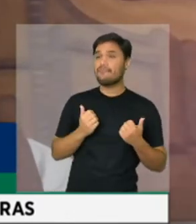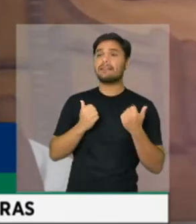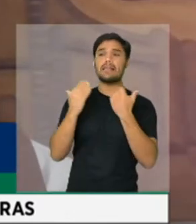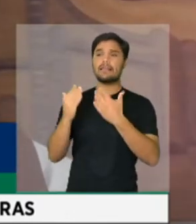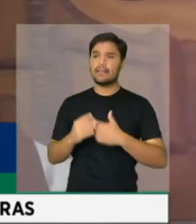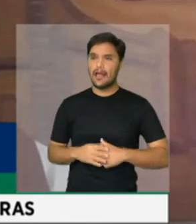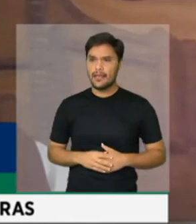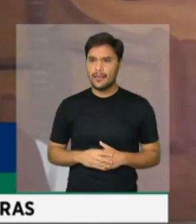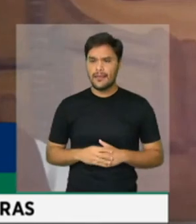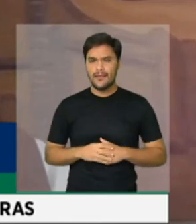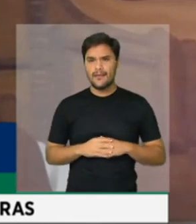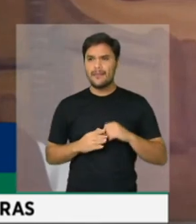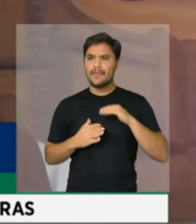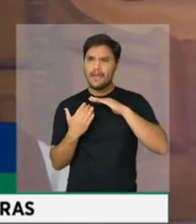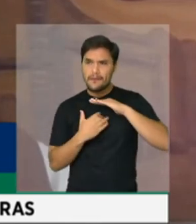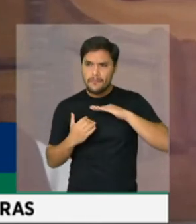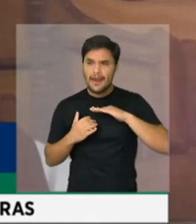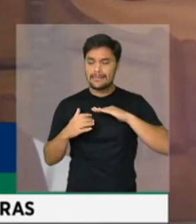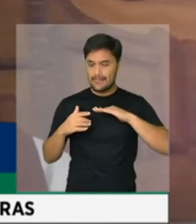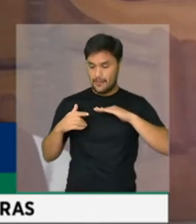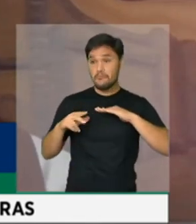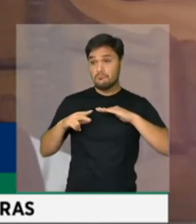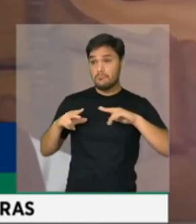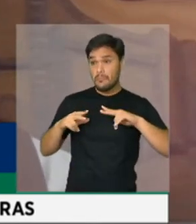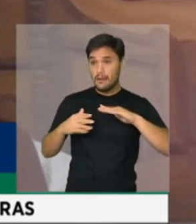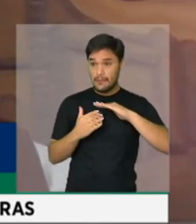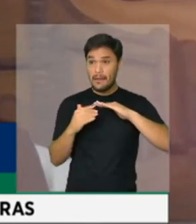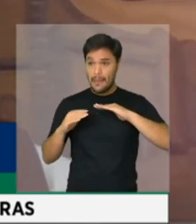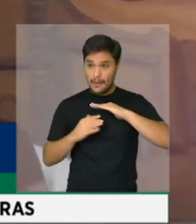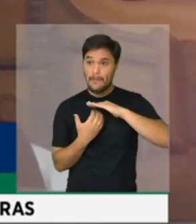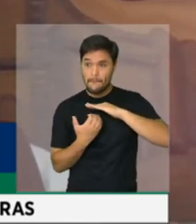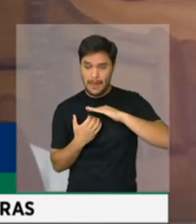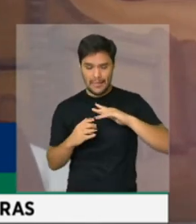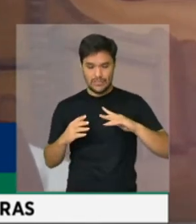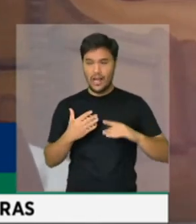PRESIDENTE, VOTA NÃO. E NÓS QUEREMOS QUEREMOS INSISTIR, PERSISTIR, TEIMAR CONTRA ESSE